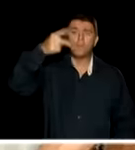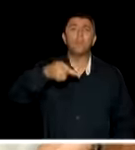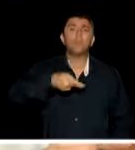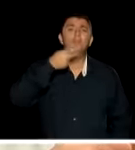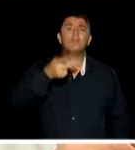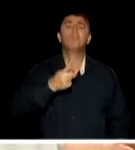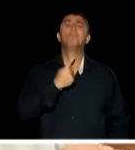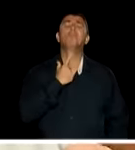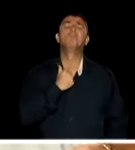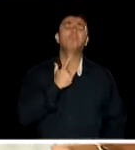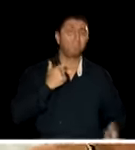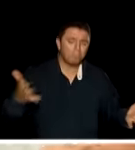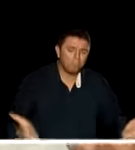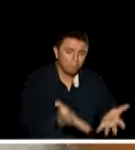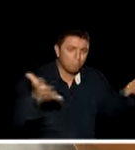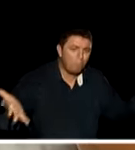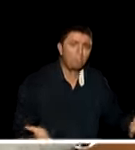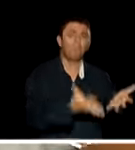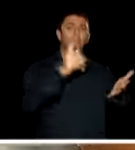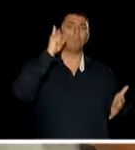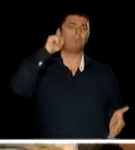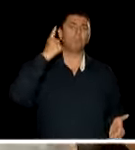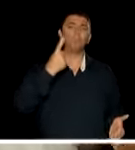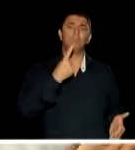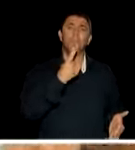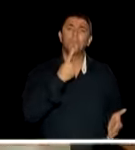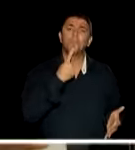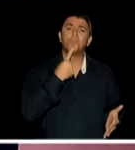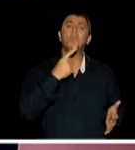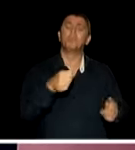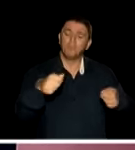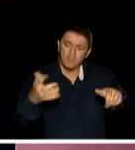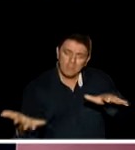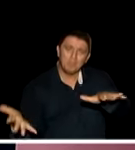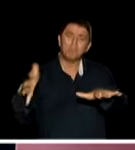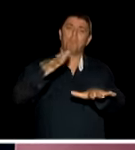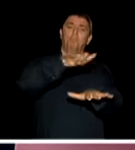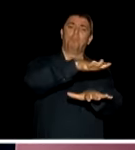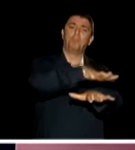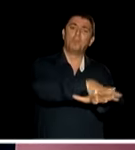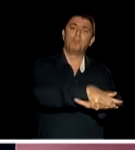disse que essa visita deu vontade de motivar os surdos a serem cada vez mais inclusos.